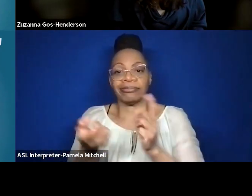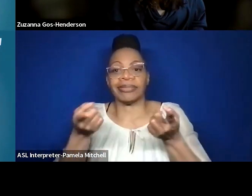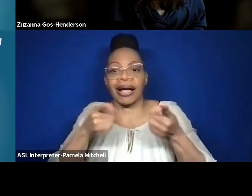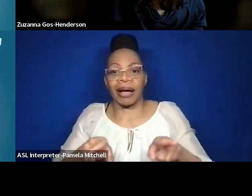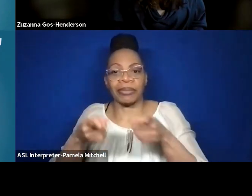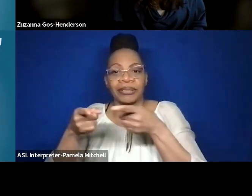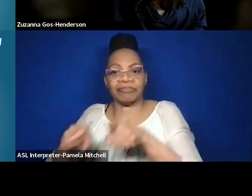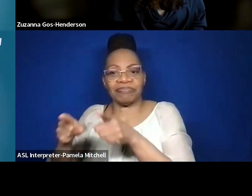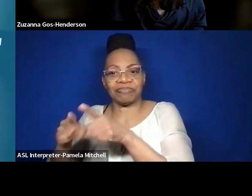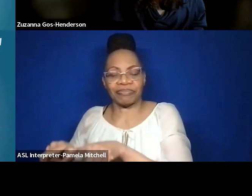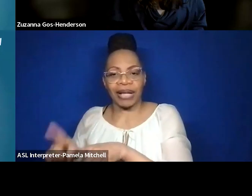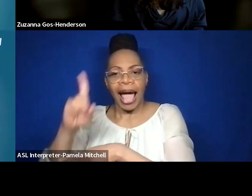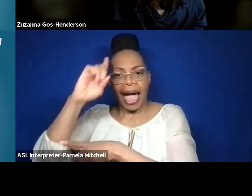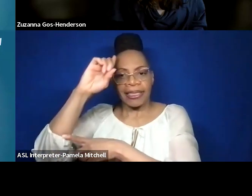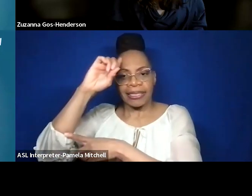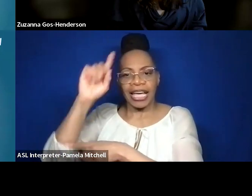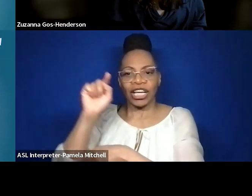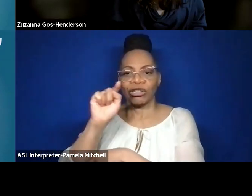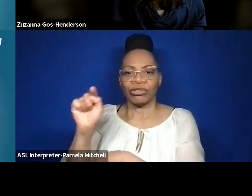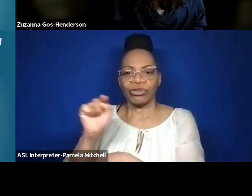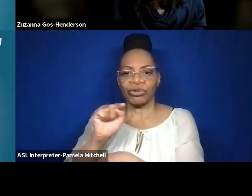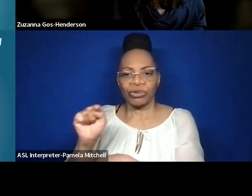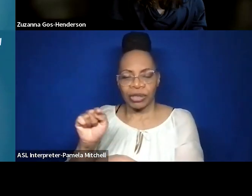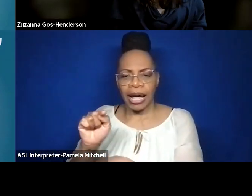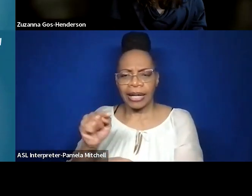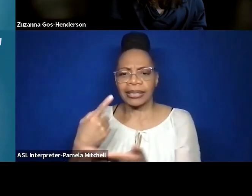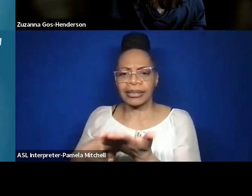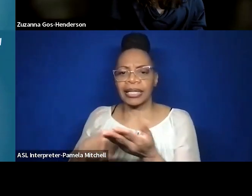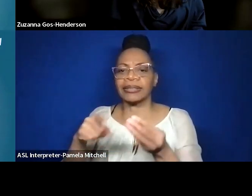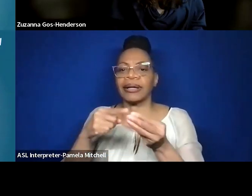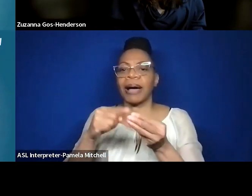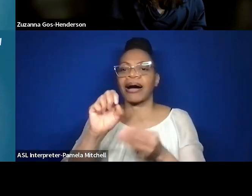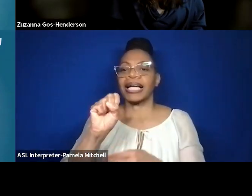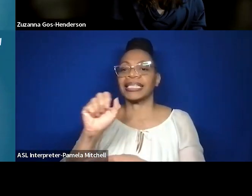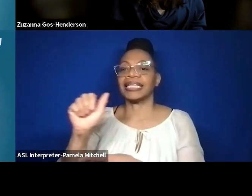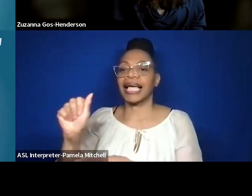Porque creo que Zuzanna mencionó que este trabajador de la SSA con el que trataste